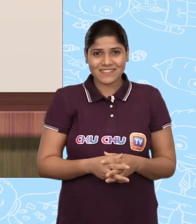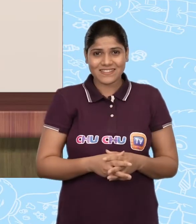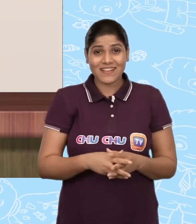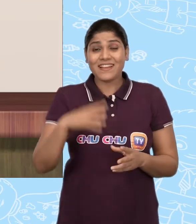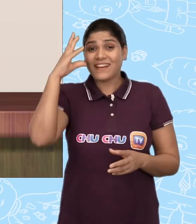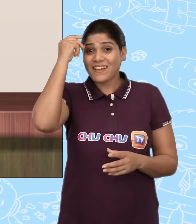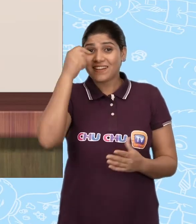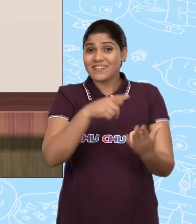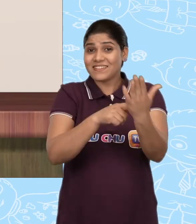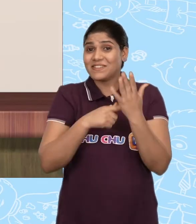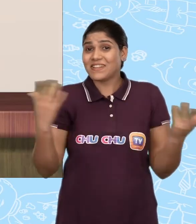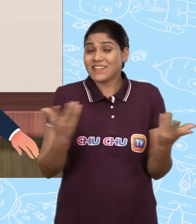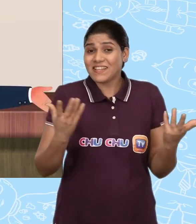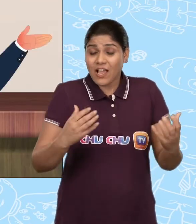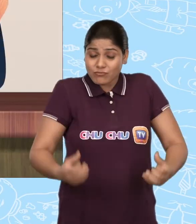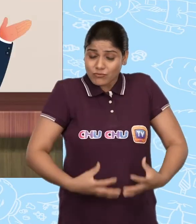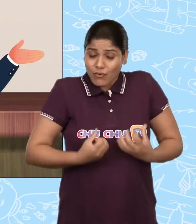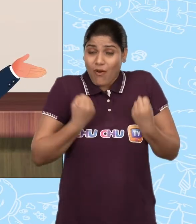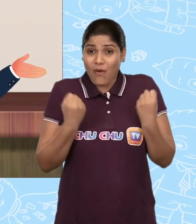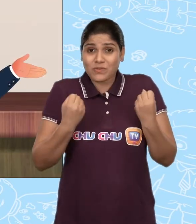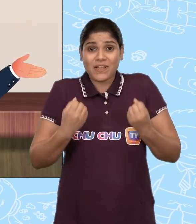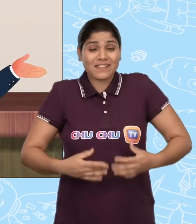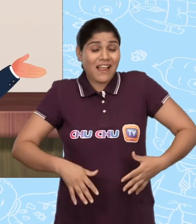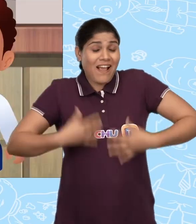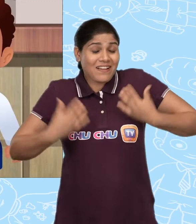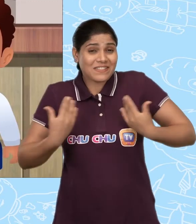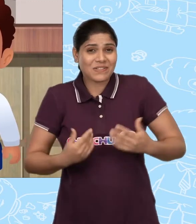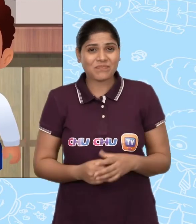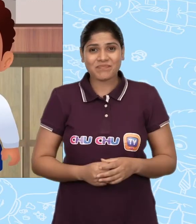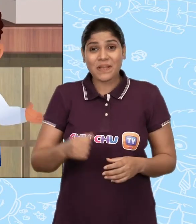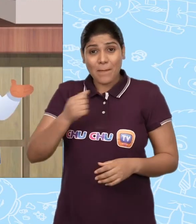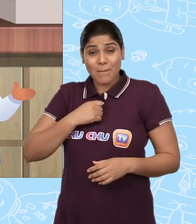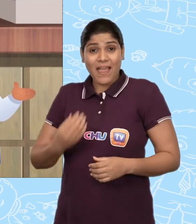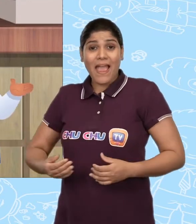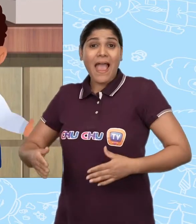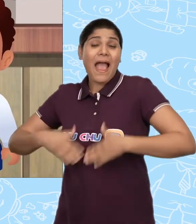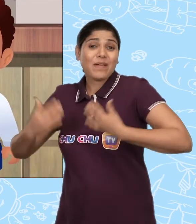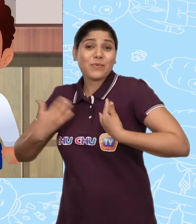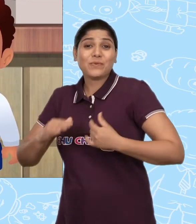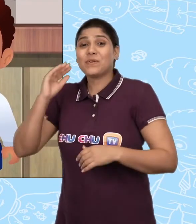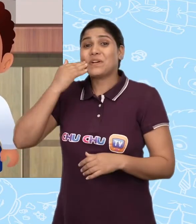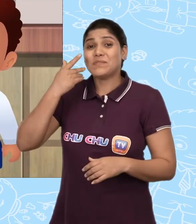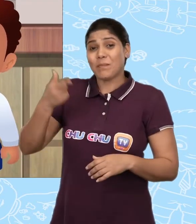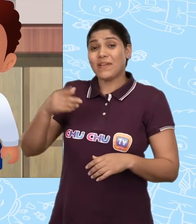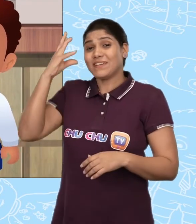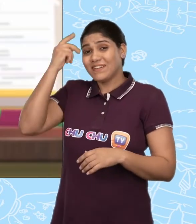नारंगी दर्शाता है जोश और हर्ष को। मै खुश होती हूँ जब मै नारंगी कपड़े पहनती हूँ.